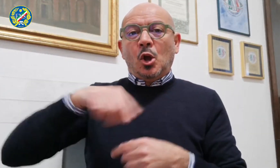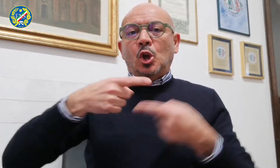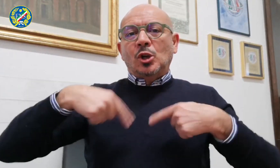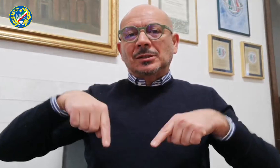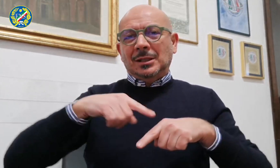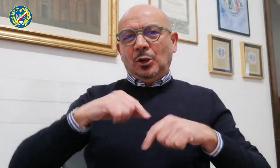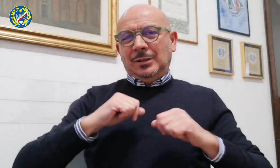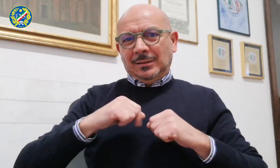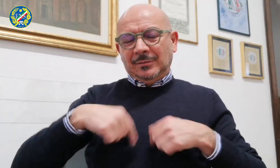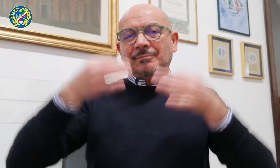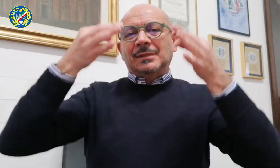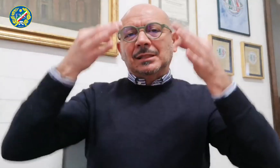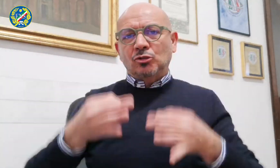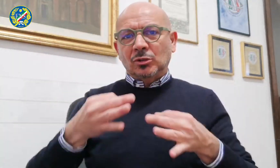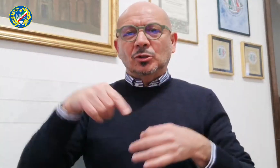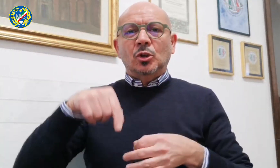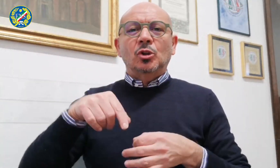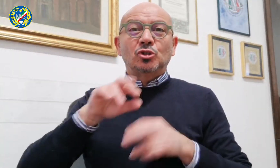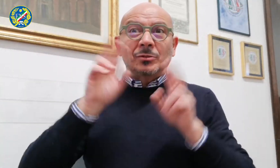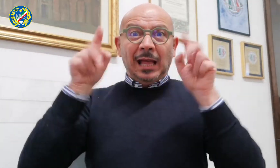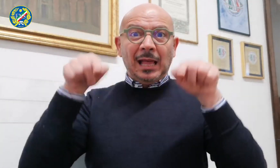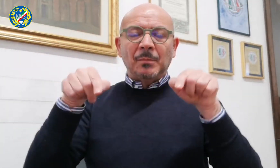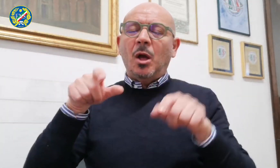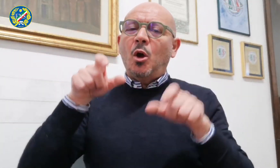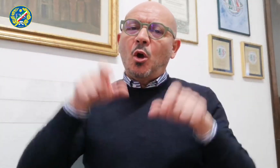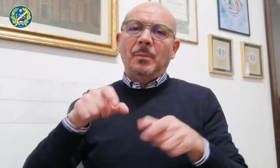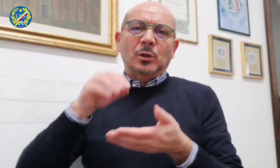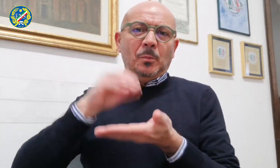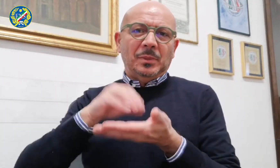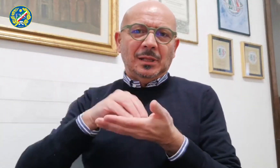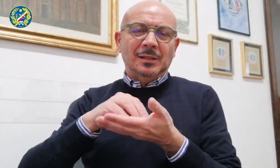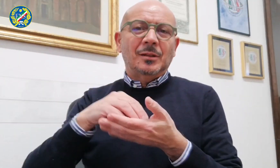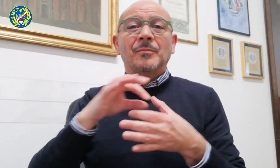però noi del consiglio direttivo abbiamo deciso che il tema di oggi sarà affrontato per forza di presenza,